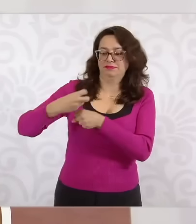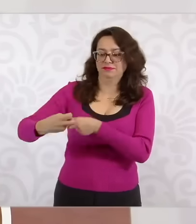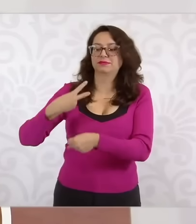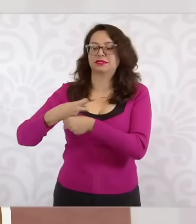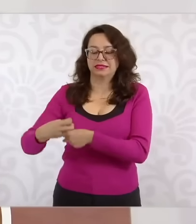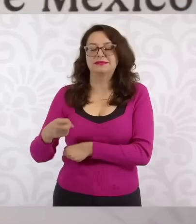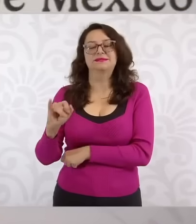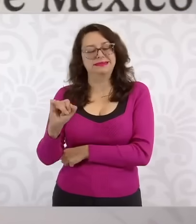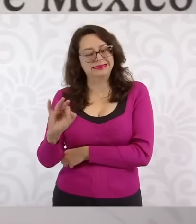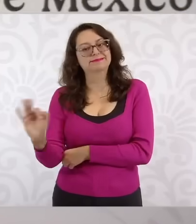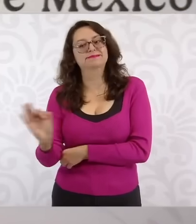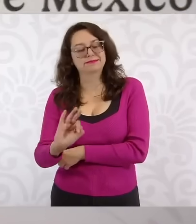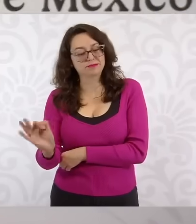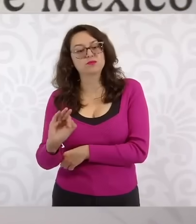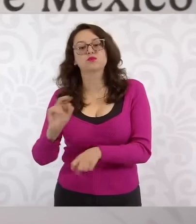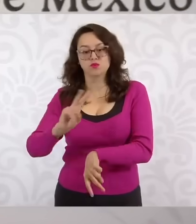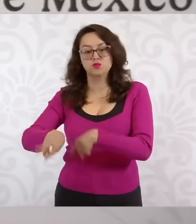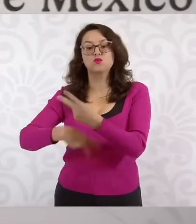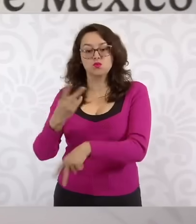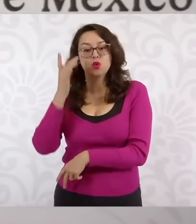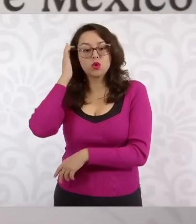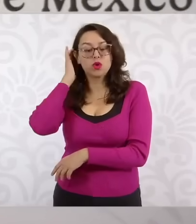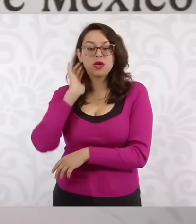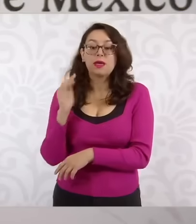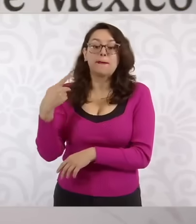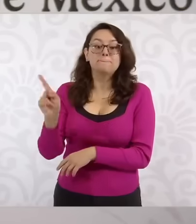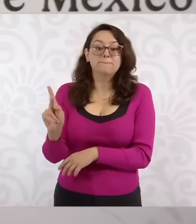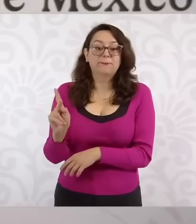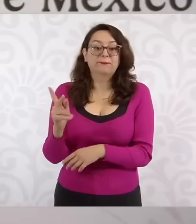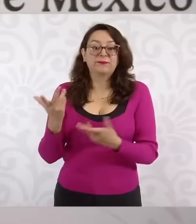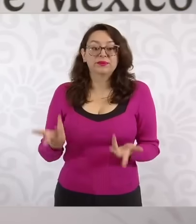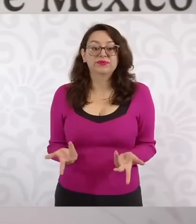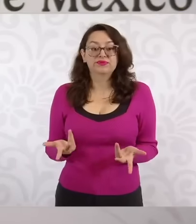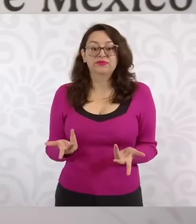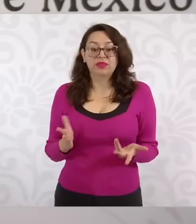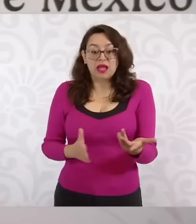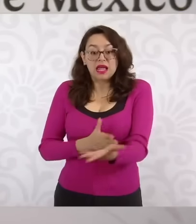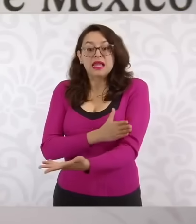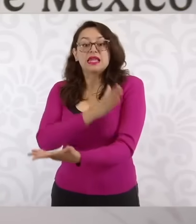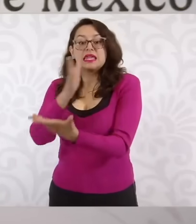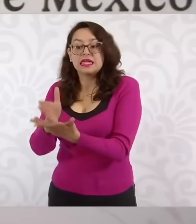vaya a Brasil. Pero lo que le comenté pues es que sería bueno que fuera, pero ya para acordar algo